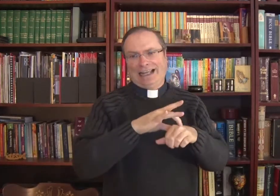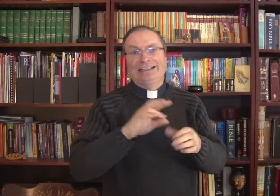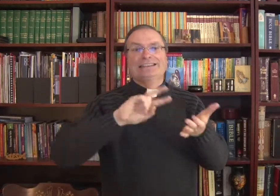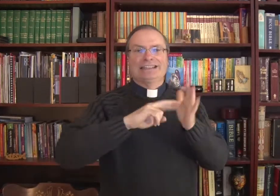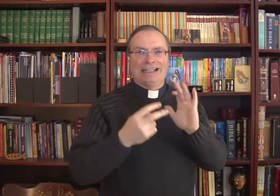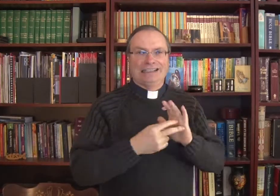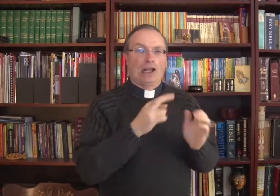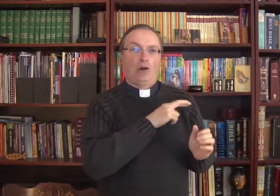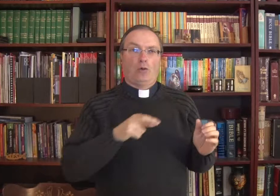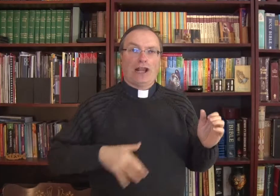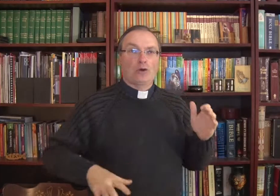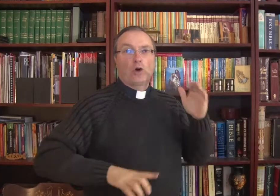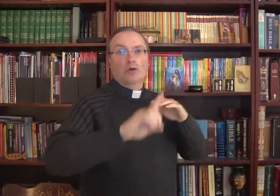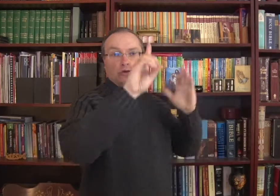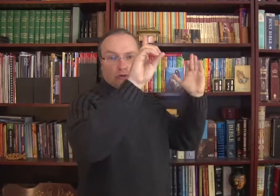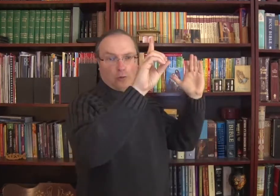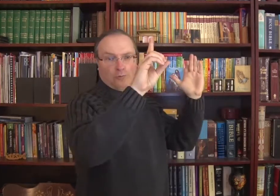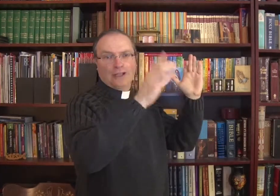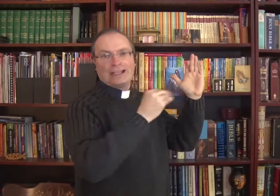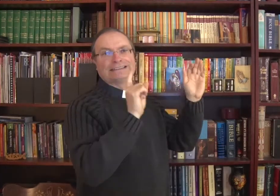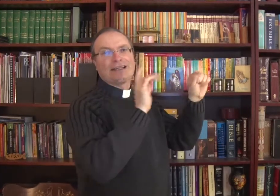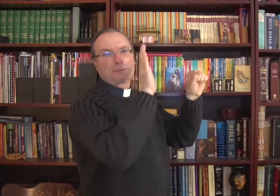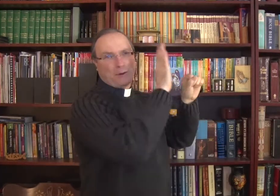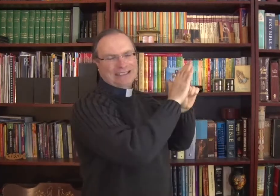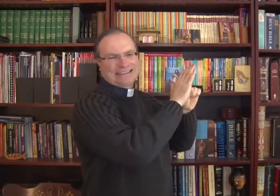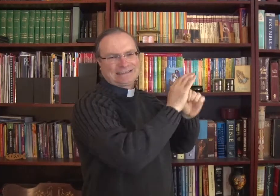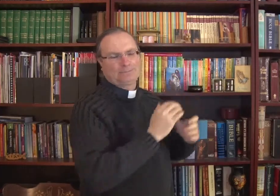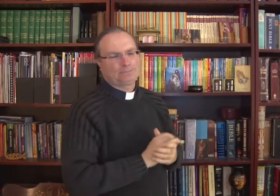c’est-à-dire le royaume de Dieu et ses promesses.